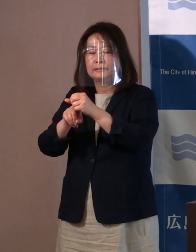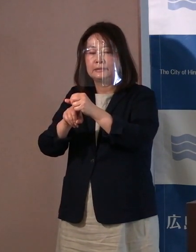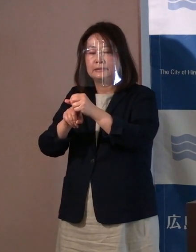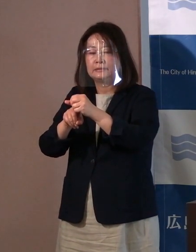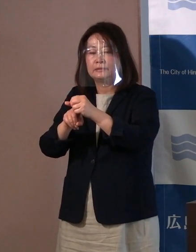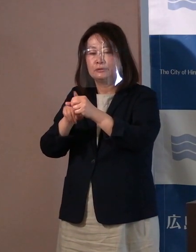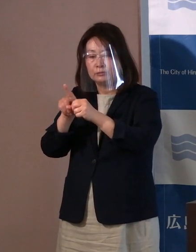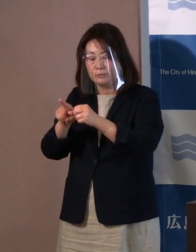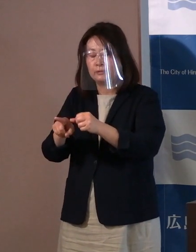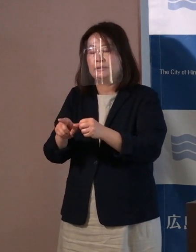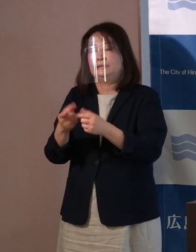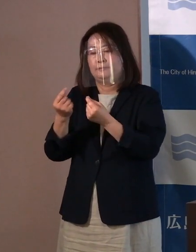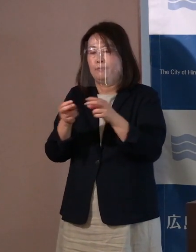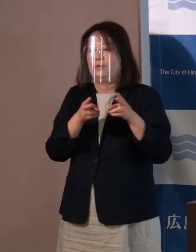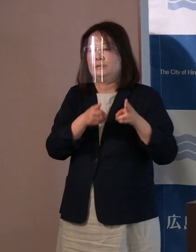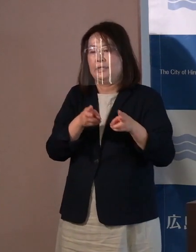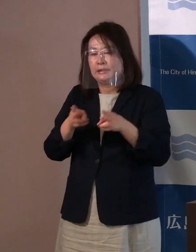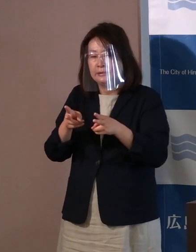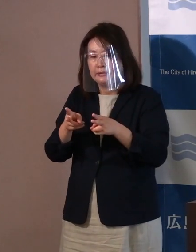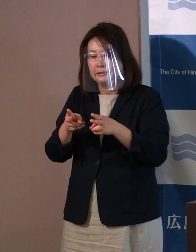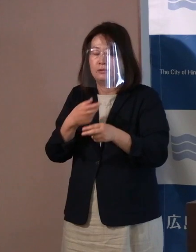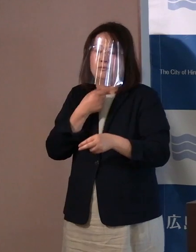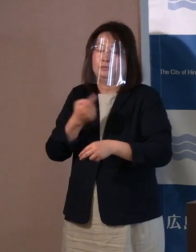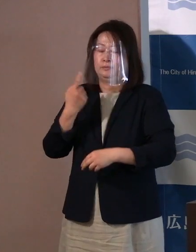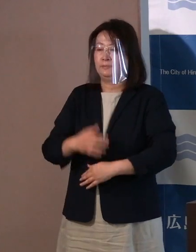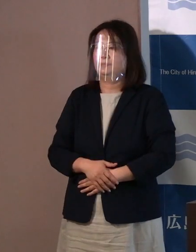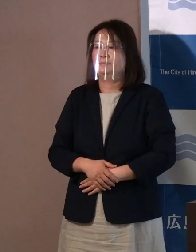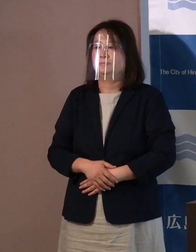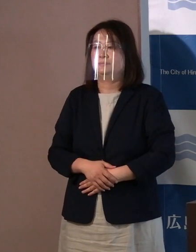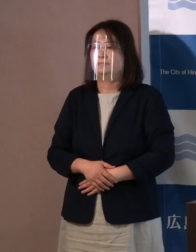きちんと整理した上でというつもりで 書いています｡